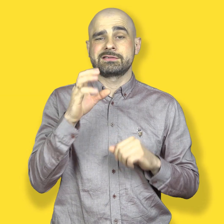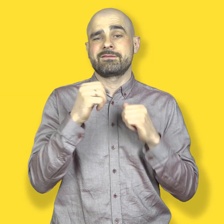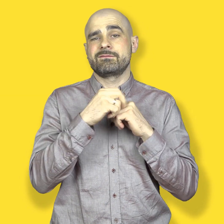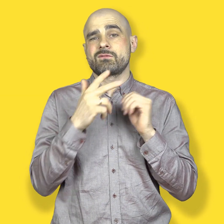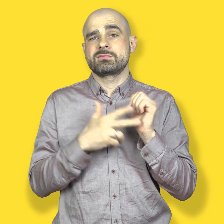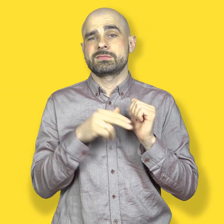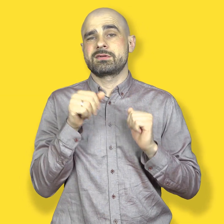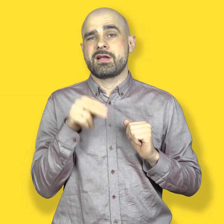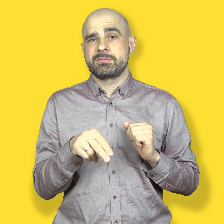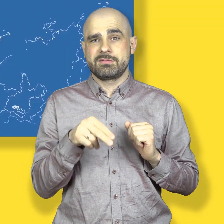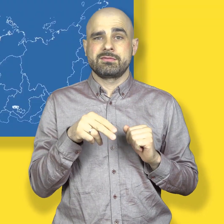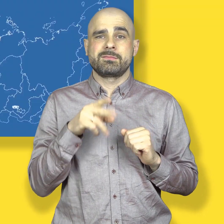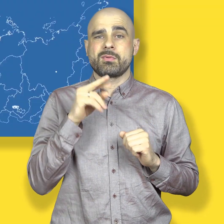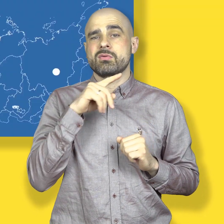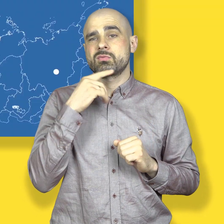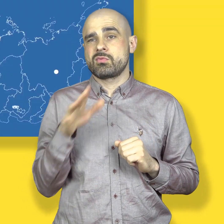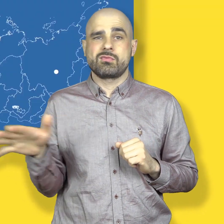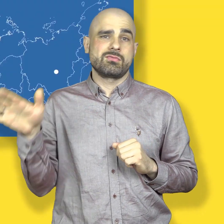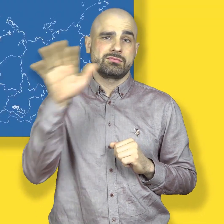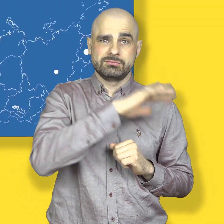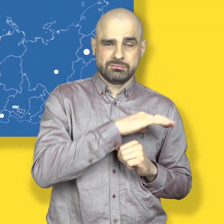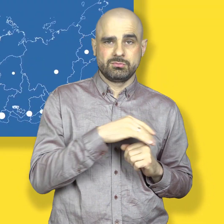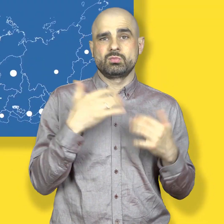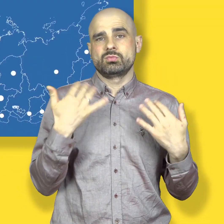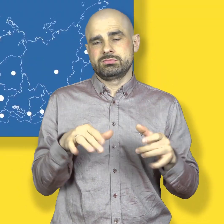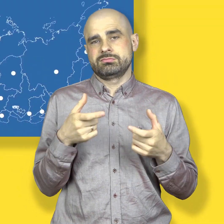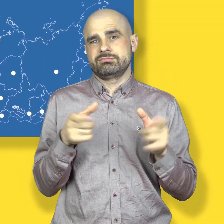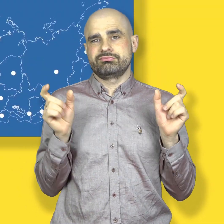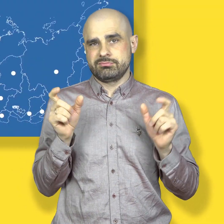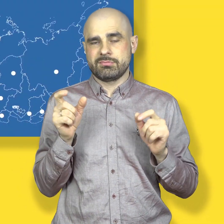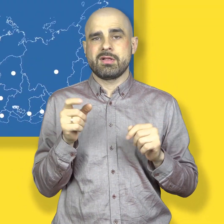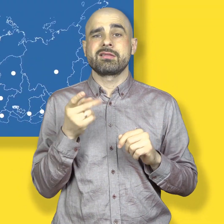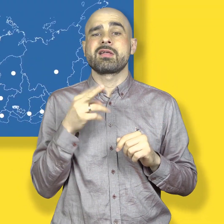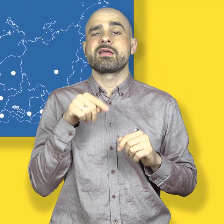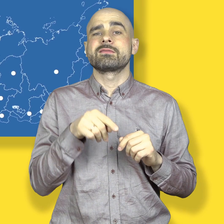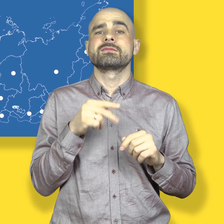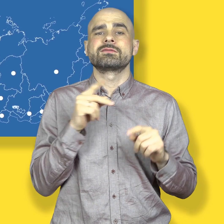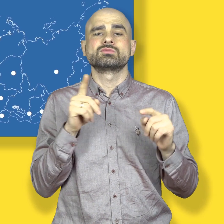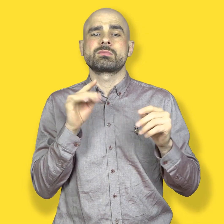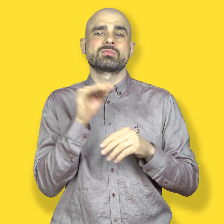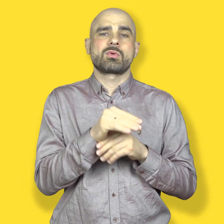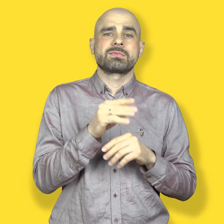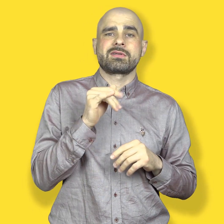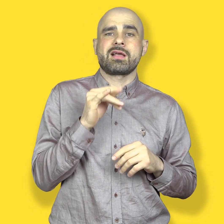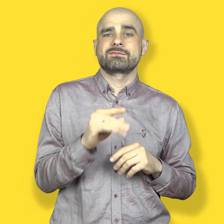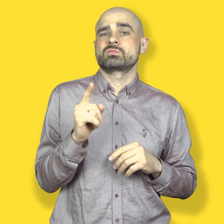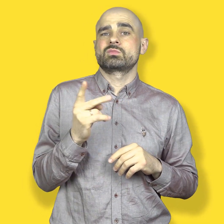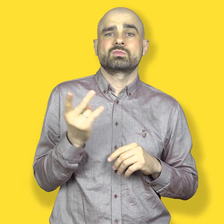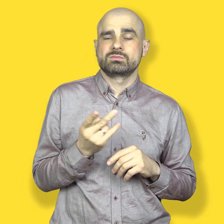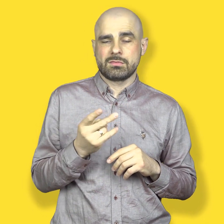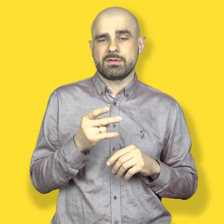С 18 апреля по всей России данные тарифы снова доступны. Для того, чтобы начать работу с данными тарифами, нужно